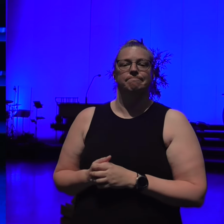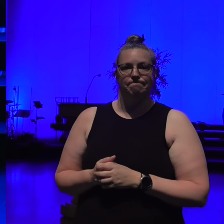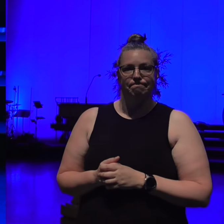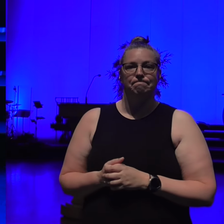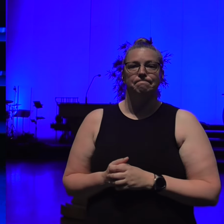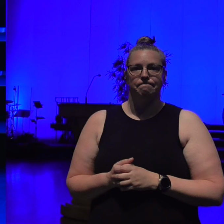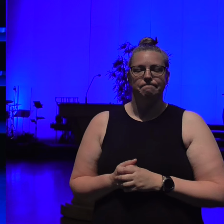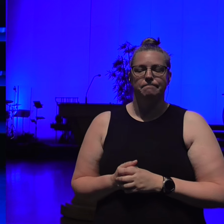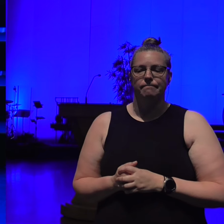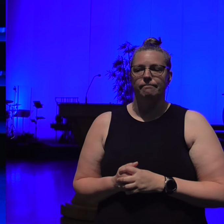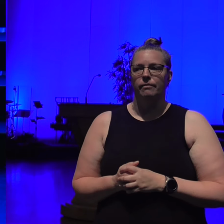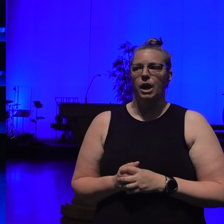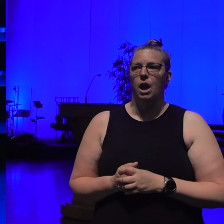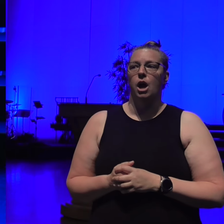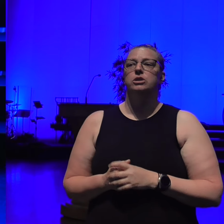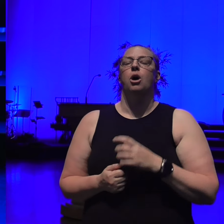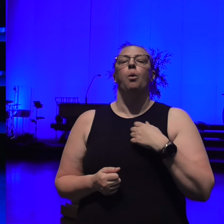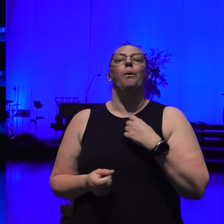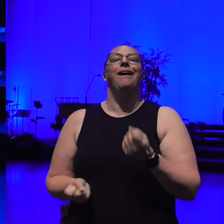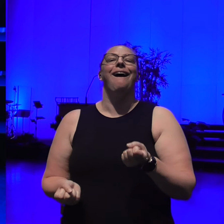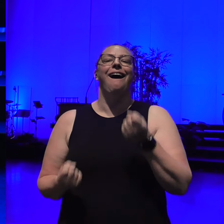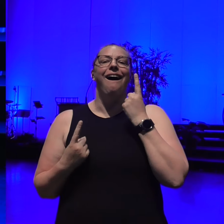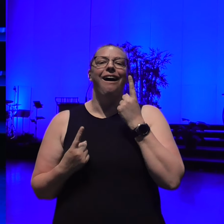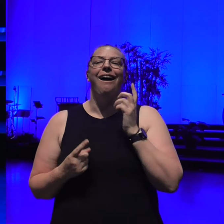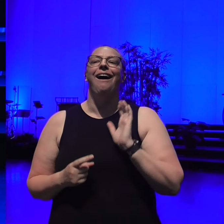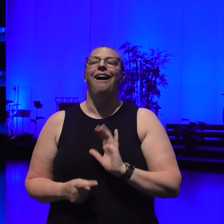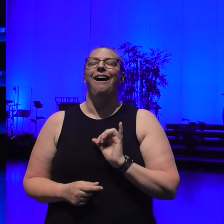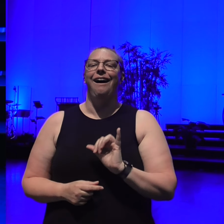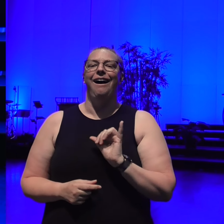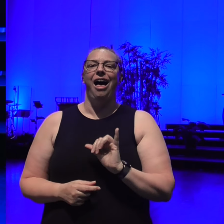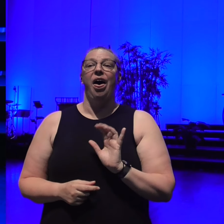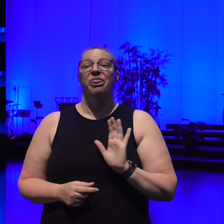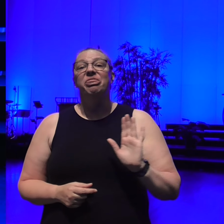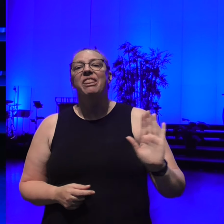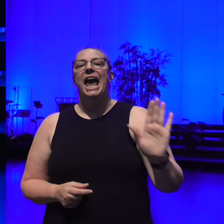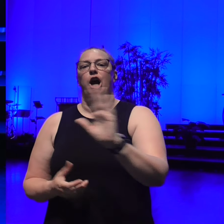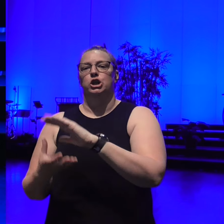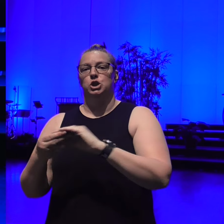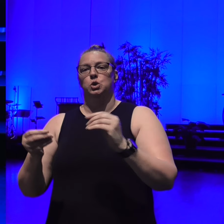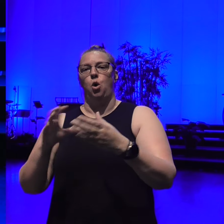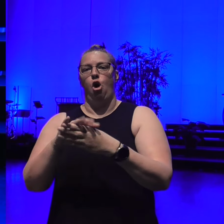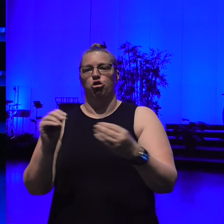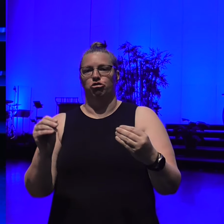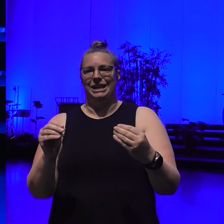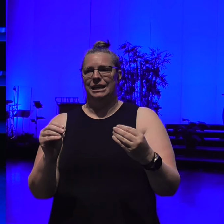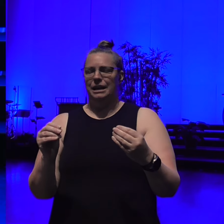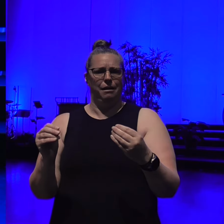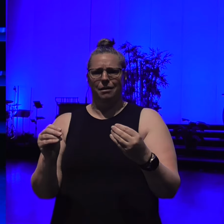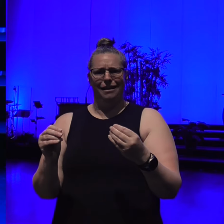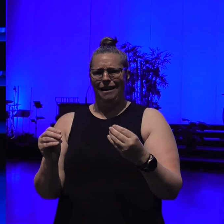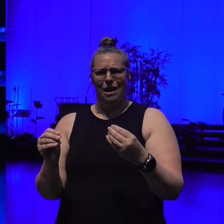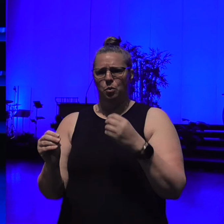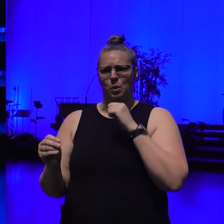Es comprar su historia sobre ti sin reconocer la validez de tu propia experiencia